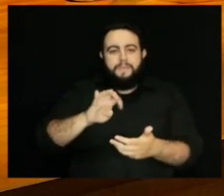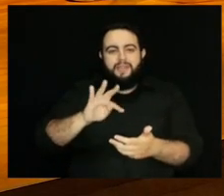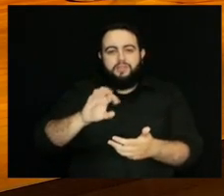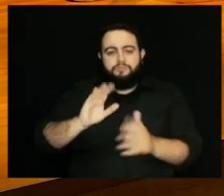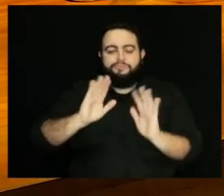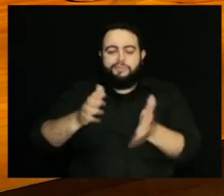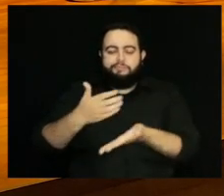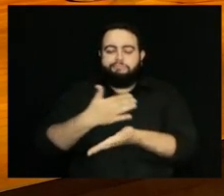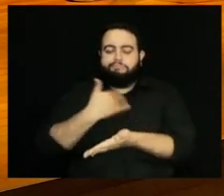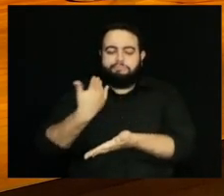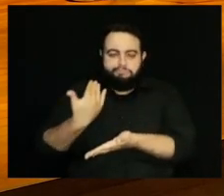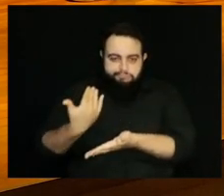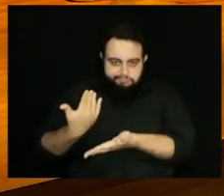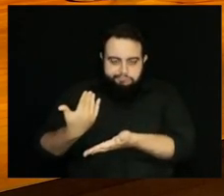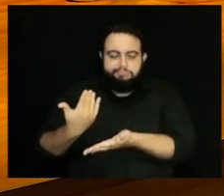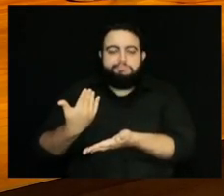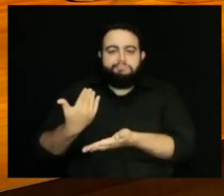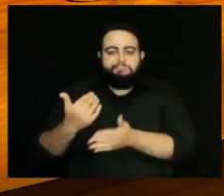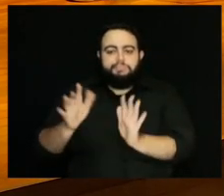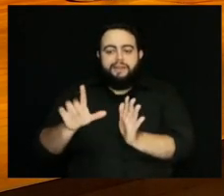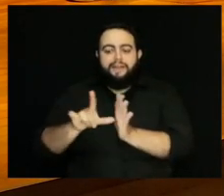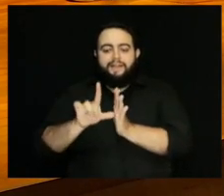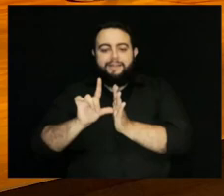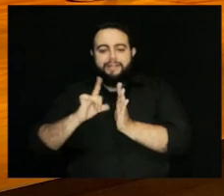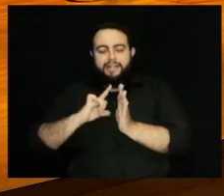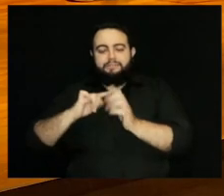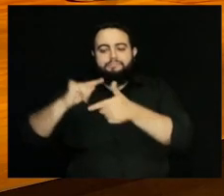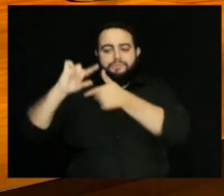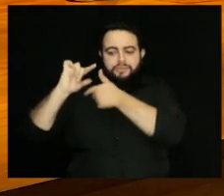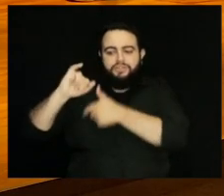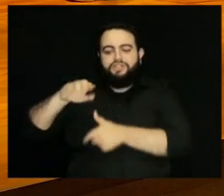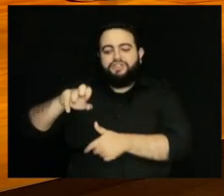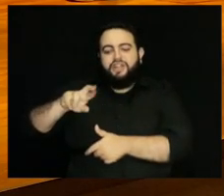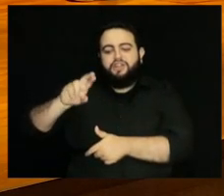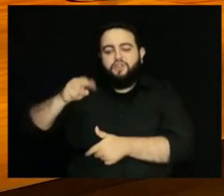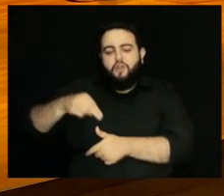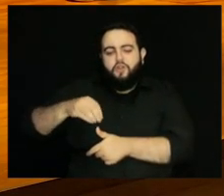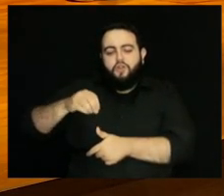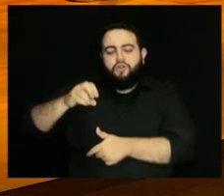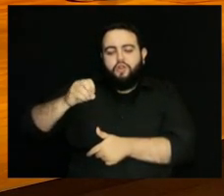né. Imediatamente anterior tem essa geração do Gerônimo Jardim do Raul Ellwanger e tal. Mas essa